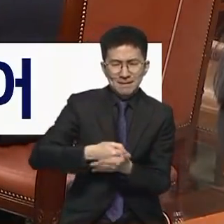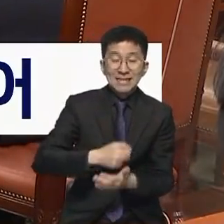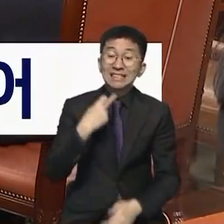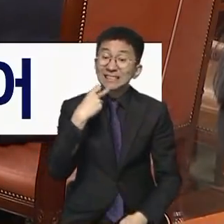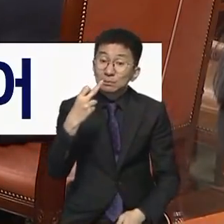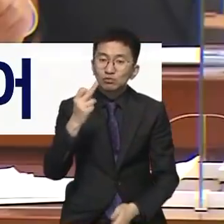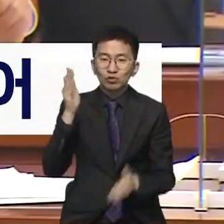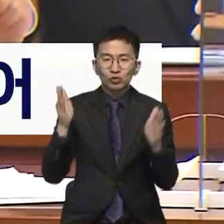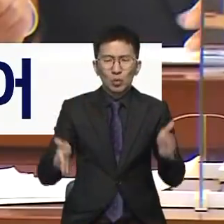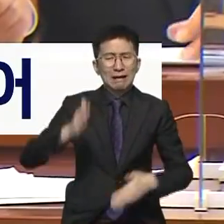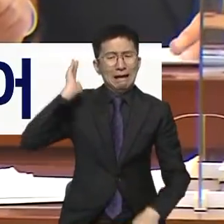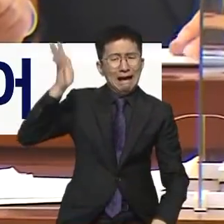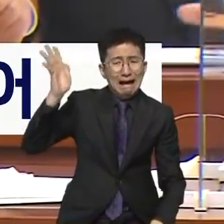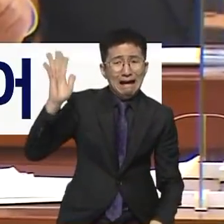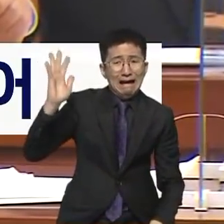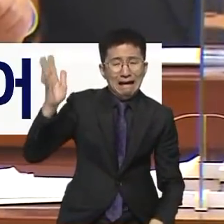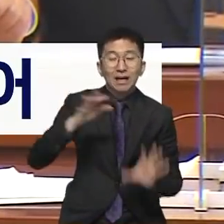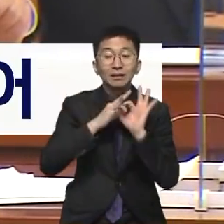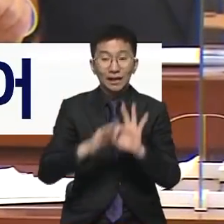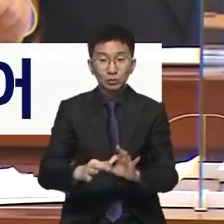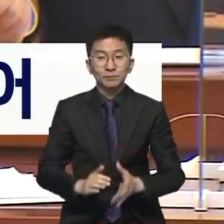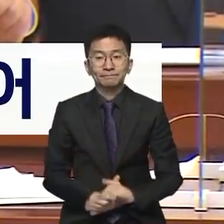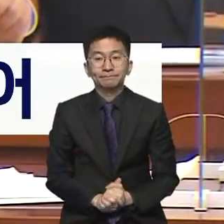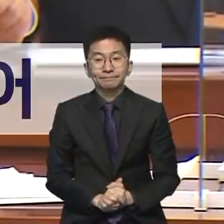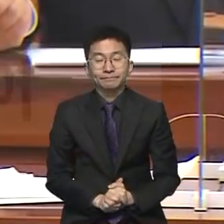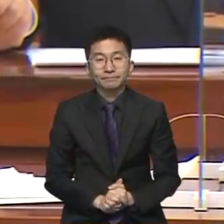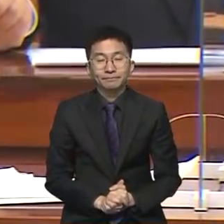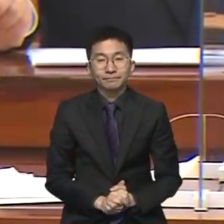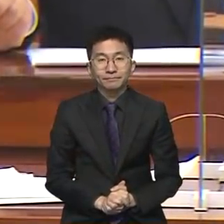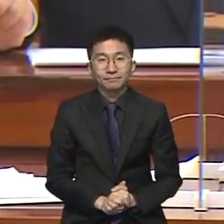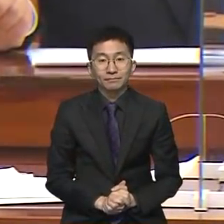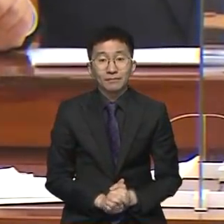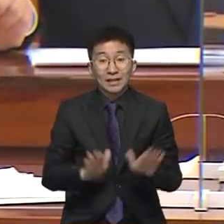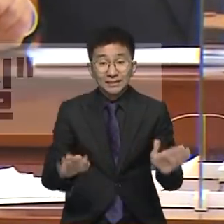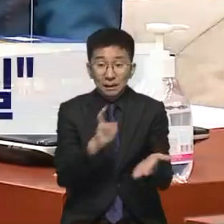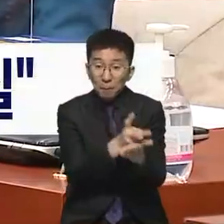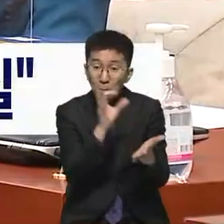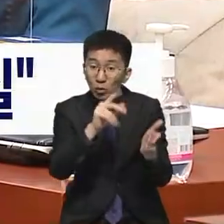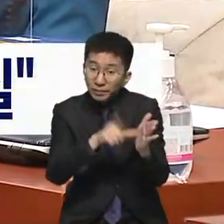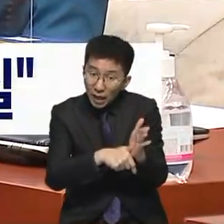준비해온 입장문을 읽어내려갔습니다. 현행 제도가 제대로 안착하지 않았고